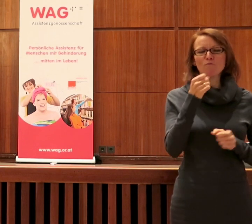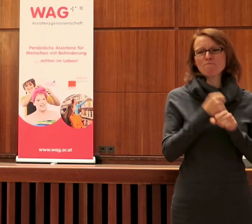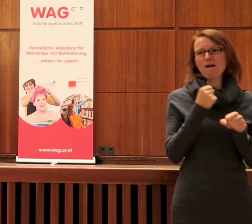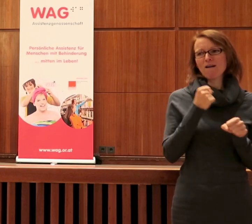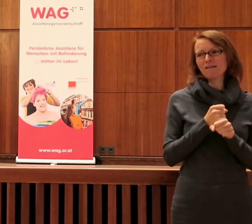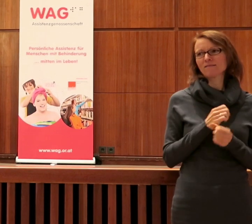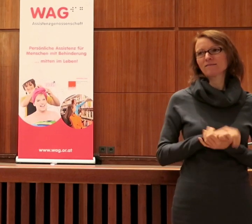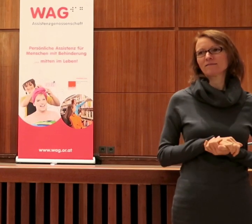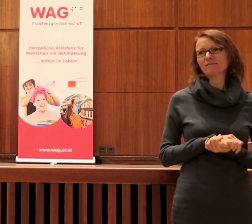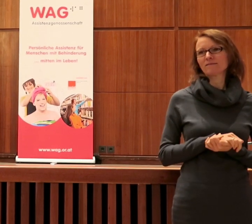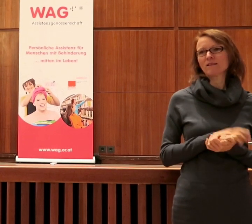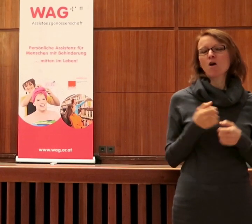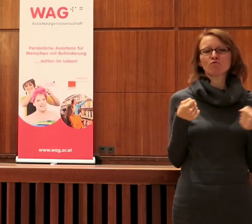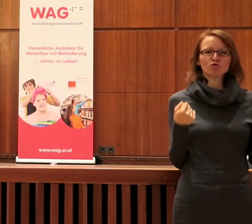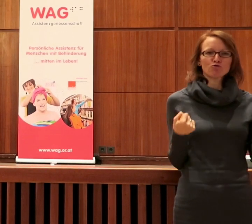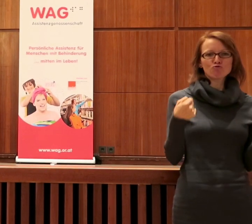wäre Chaffeur fürn H.C. Strache.